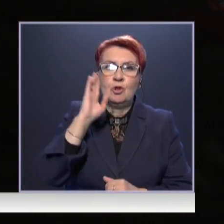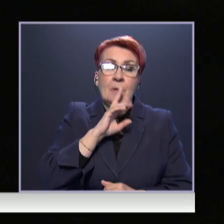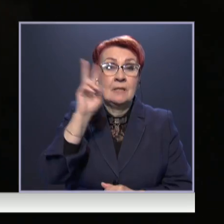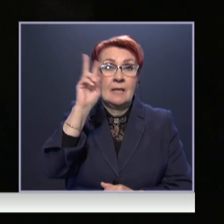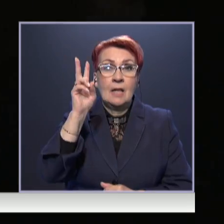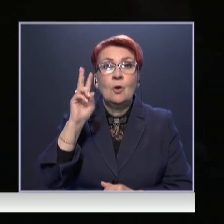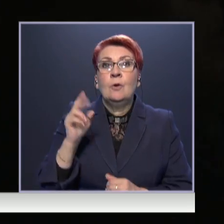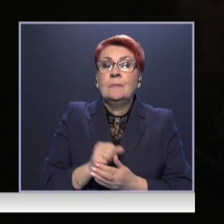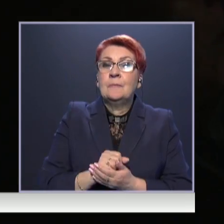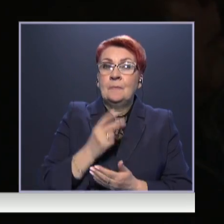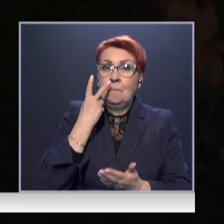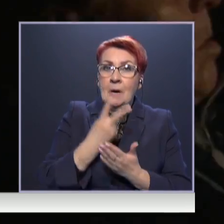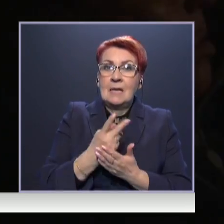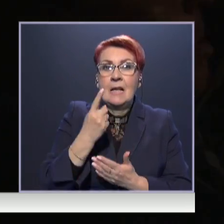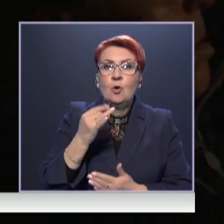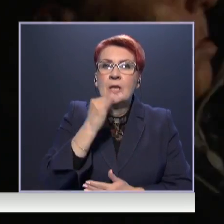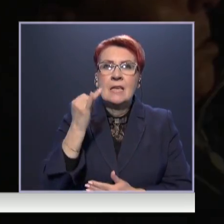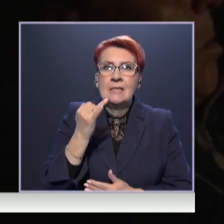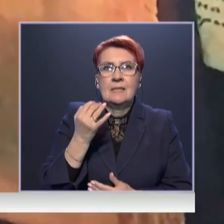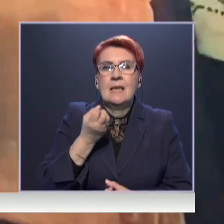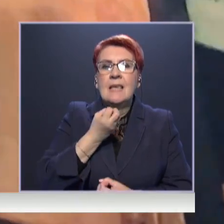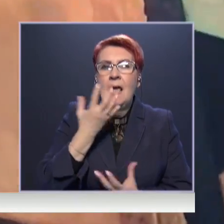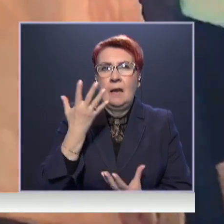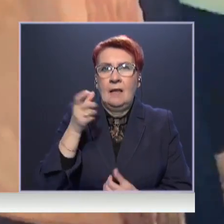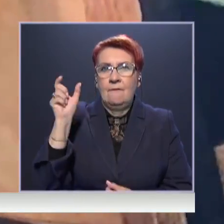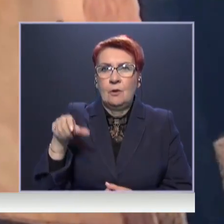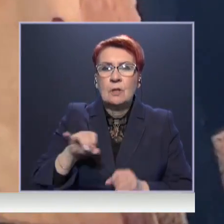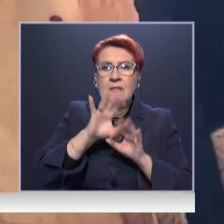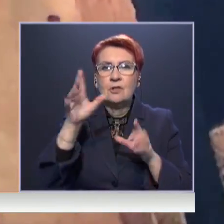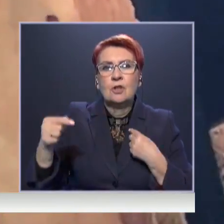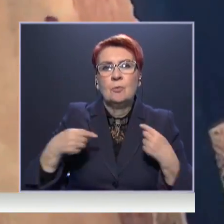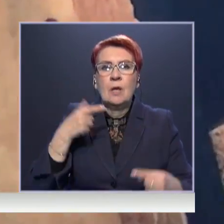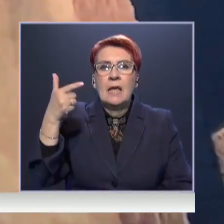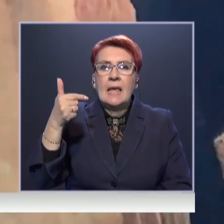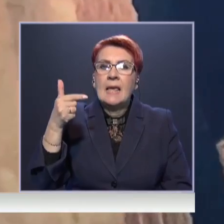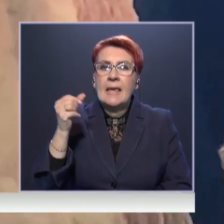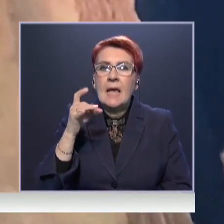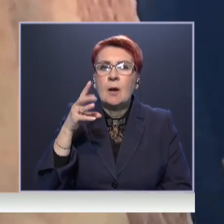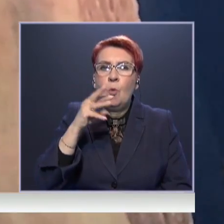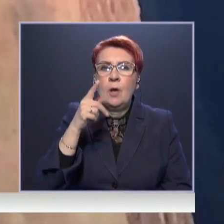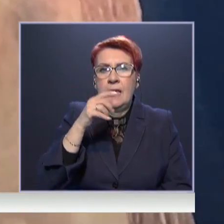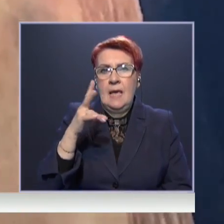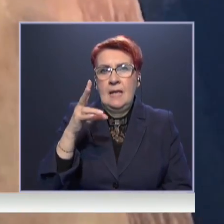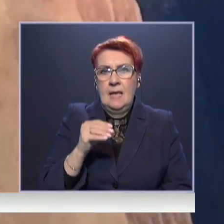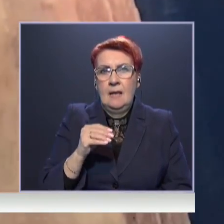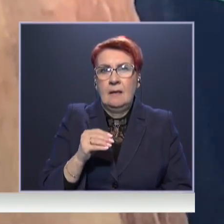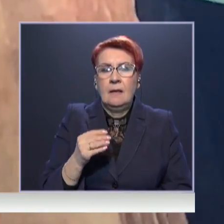об одной из самых ярких фигур смутного времени священномученики гермагене именно он стал вдохновителем